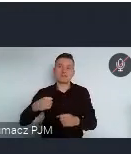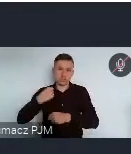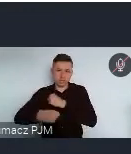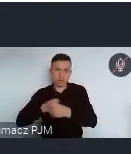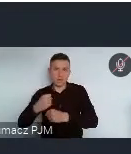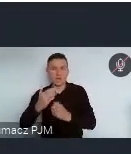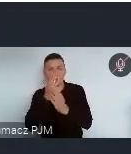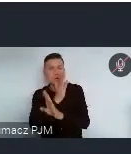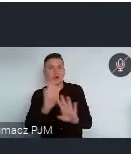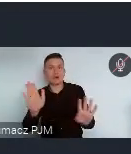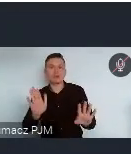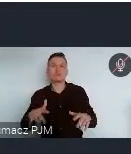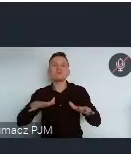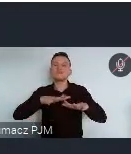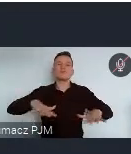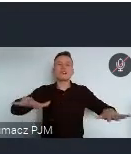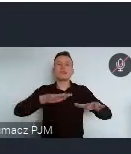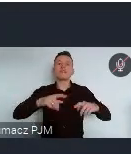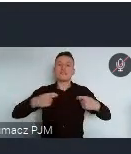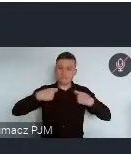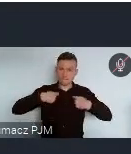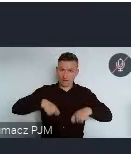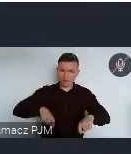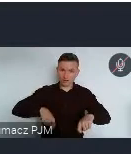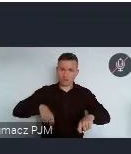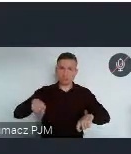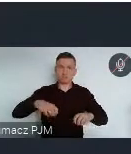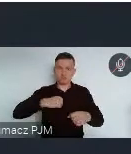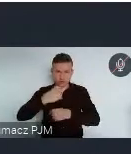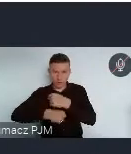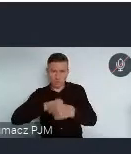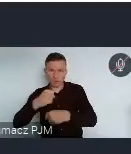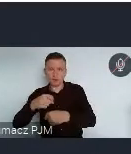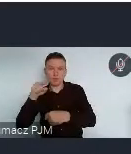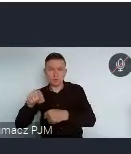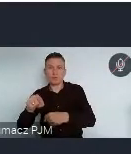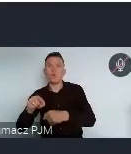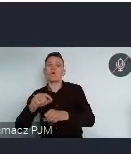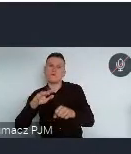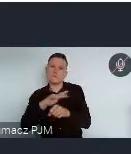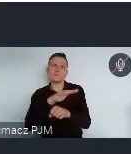mogą również przełożyć się na skuteczne działania na obszarze miasta.